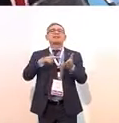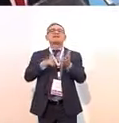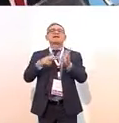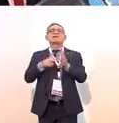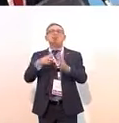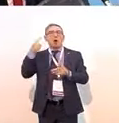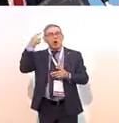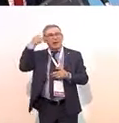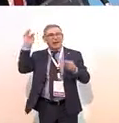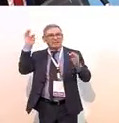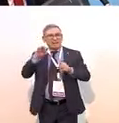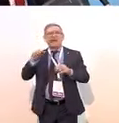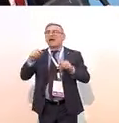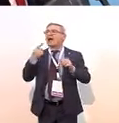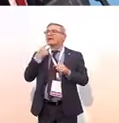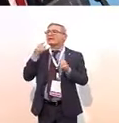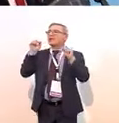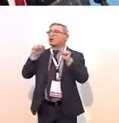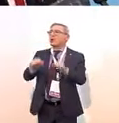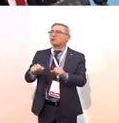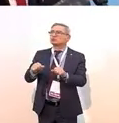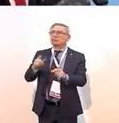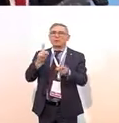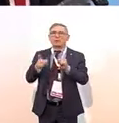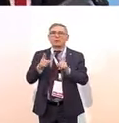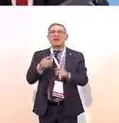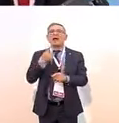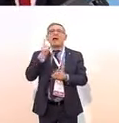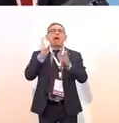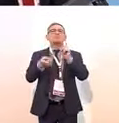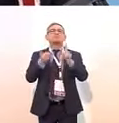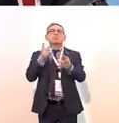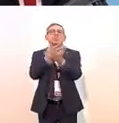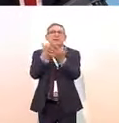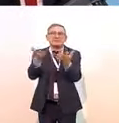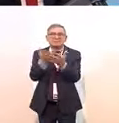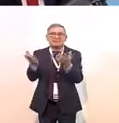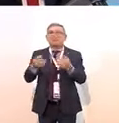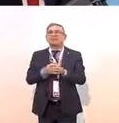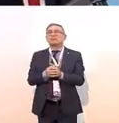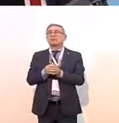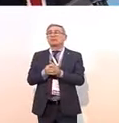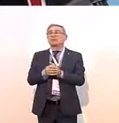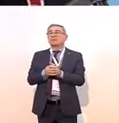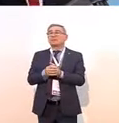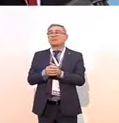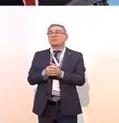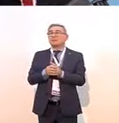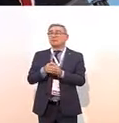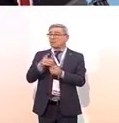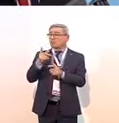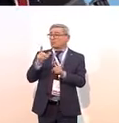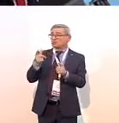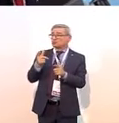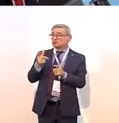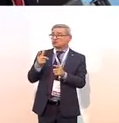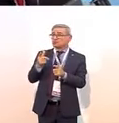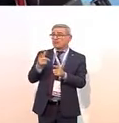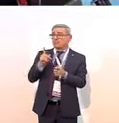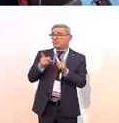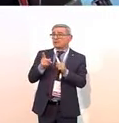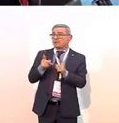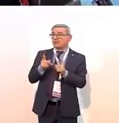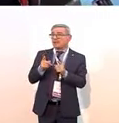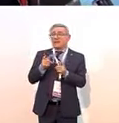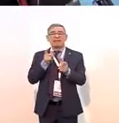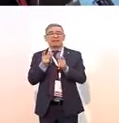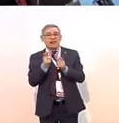agli antipolitici, ditelo ai populisti – quel messaggio di dialogo e di costruzione di comunità